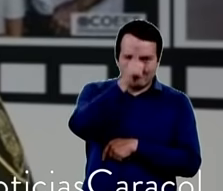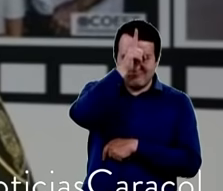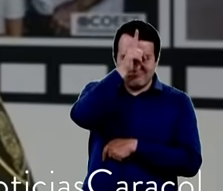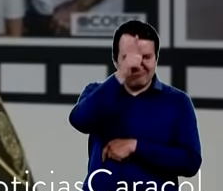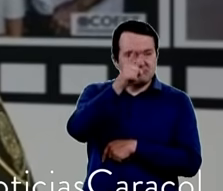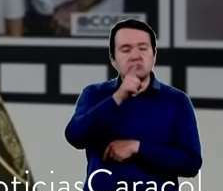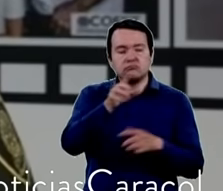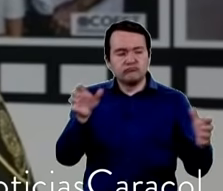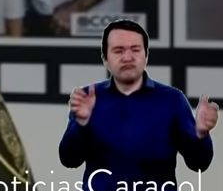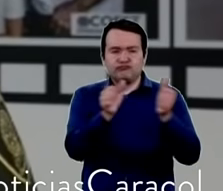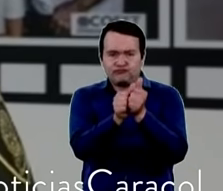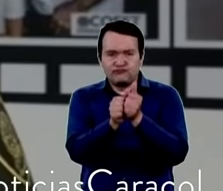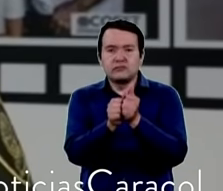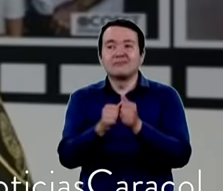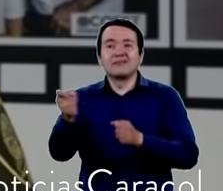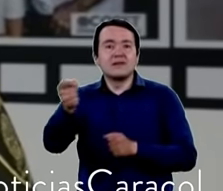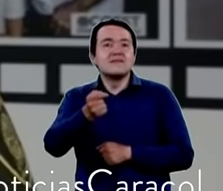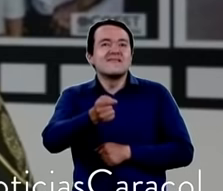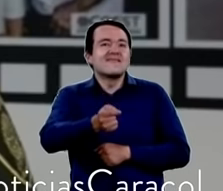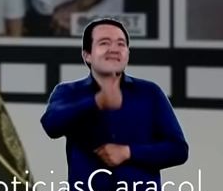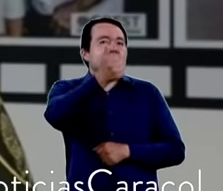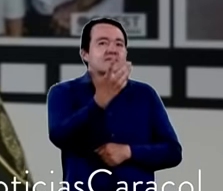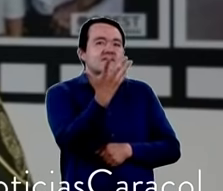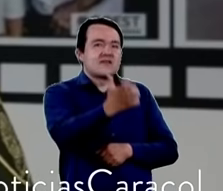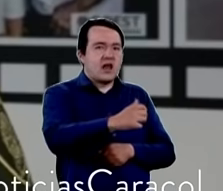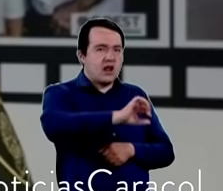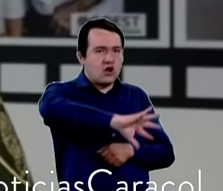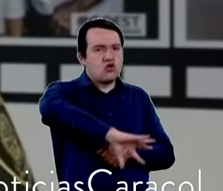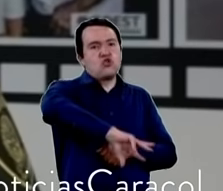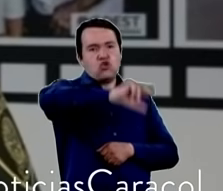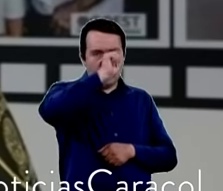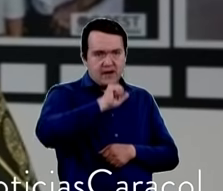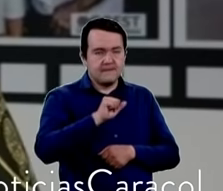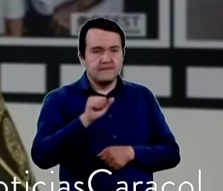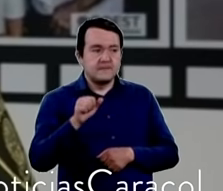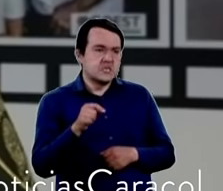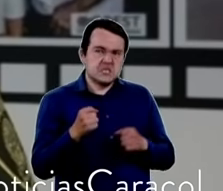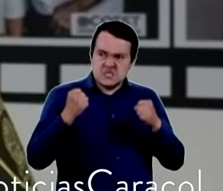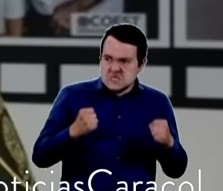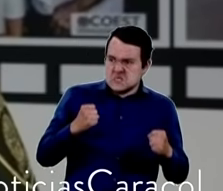de julio estaba repartiendo en el barrio Las Ceibas, norte de